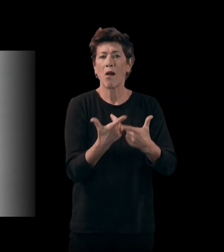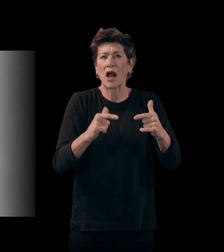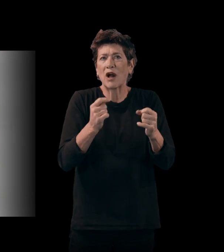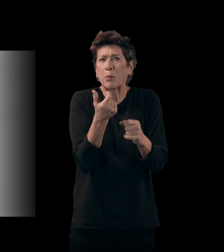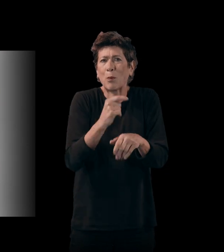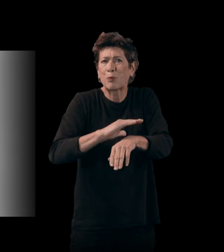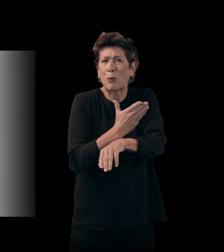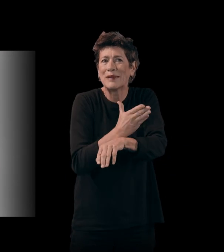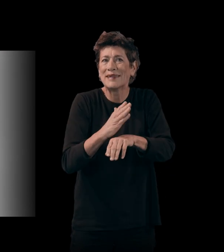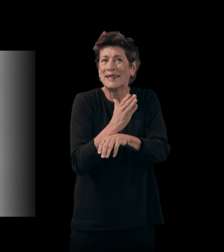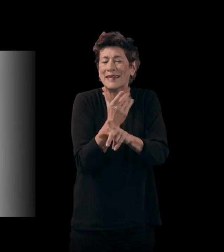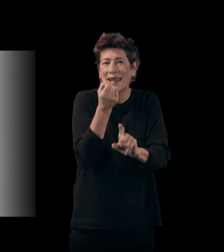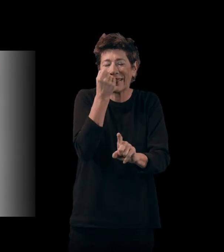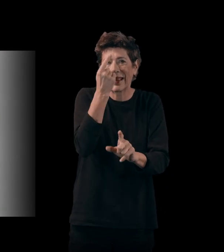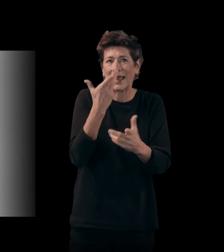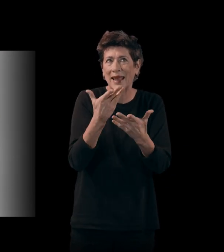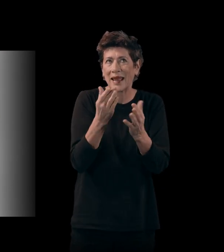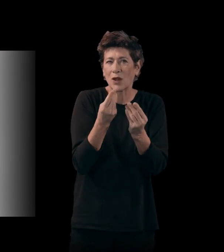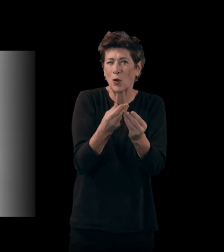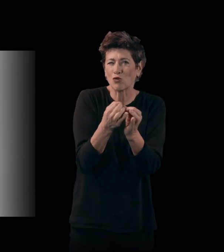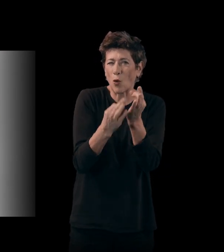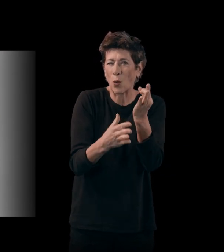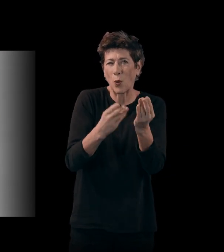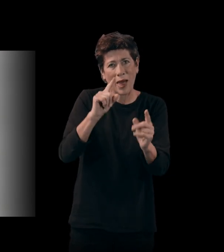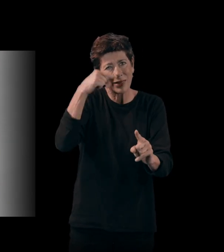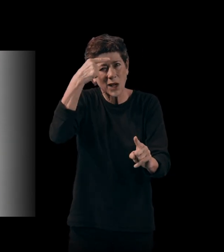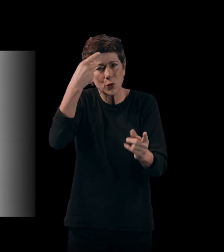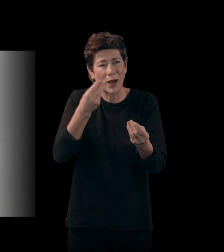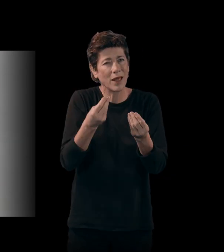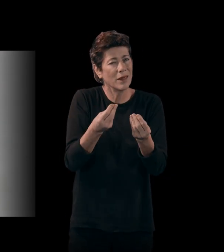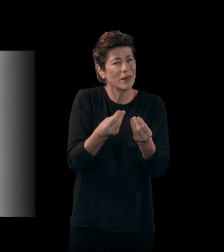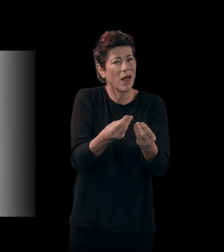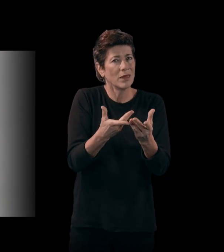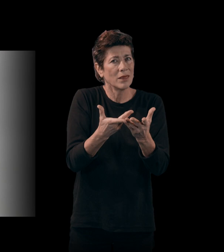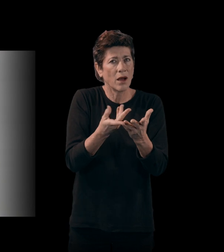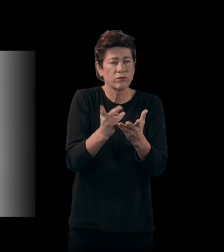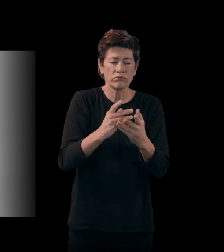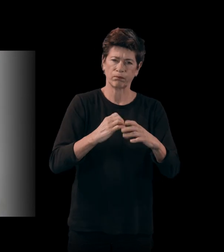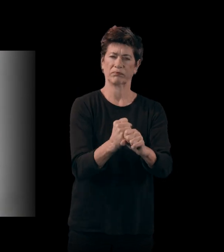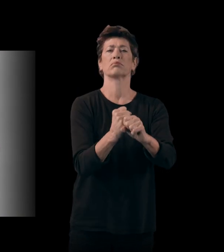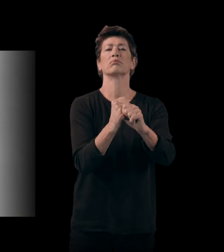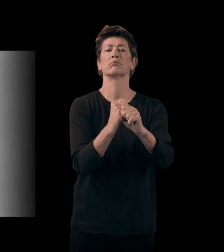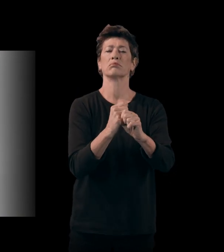Il y a une idée langagière qui résout quelque chose intellectuellement et qui permet d'aller à la fois plus vite. En tout cas plus vite qu'en sciences humaines.